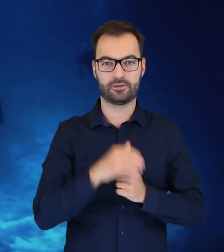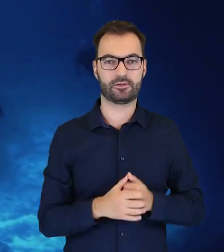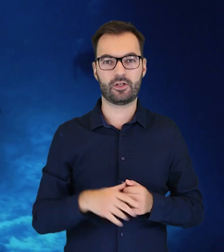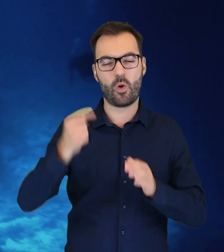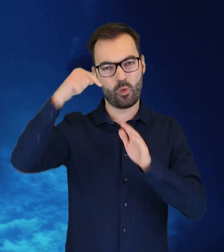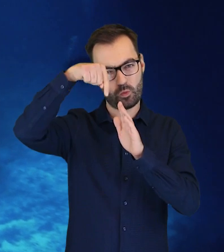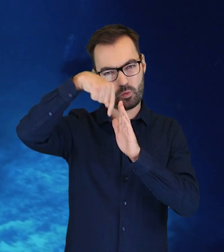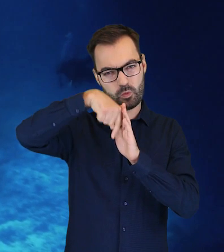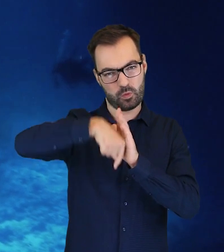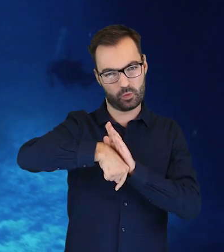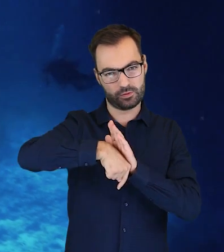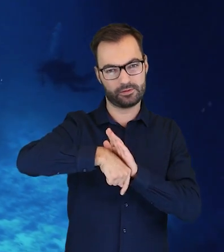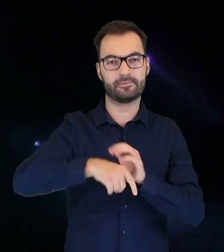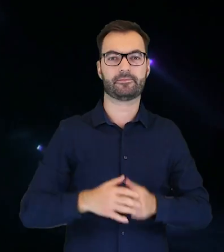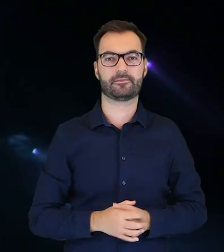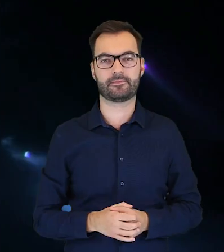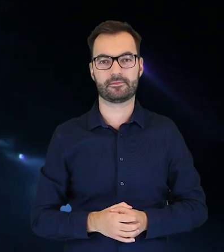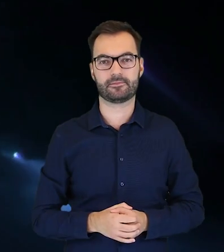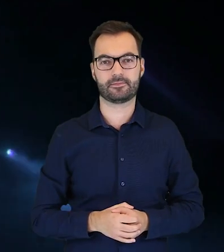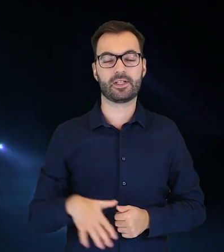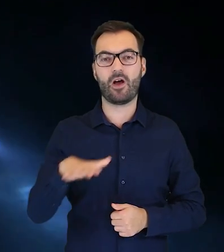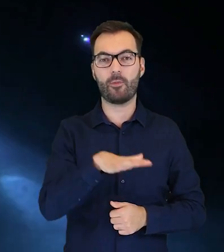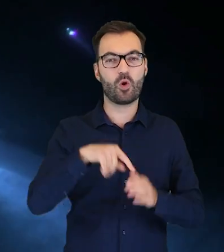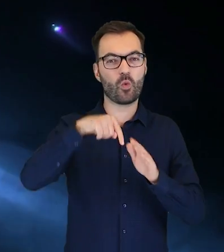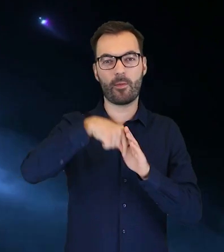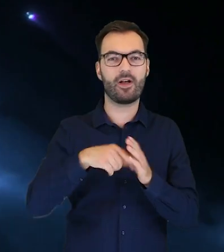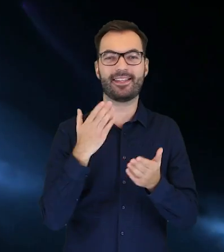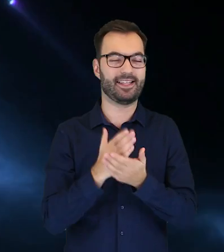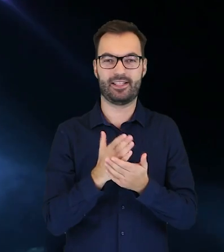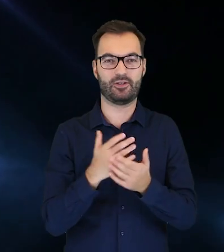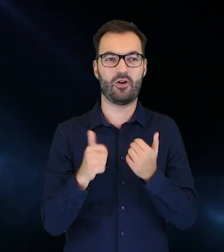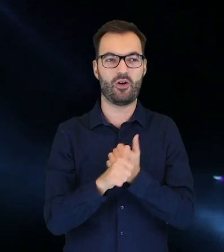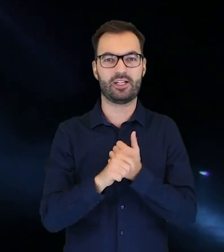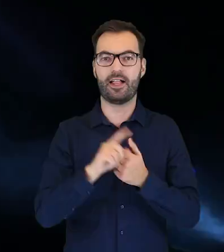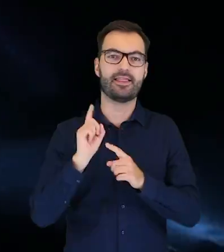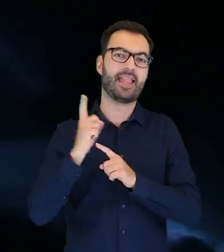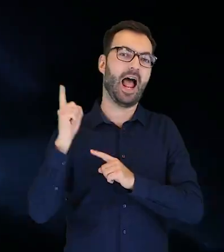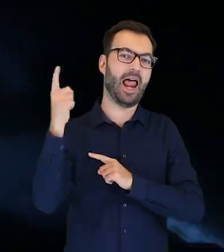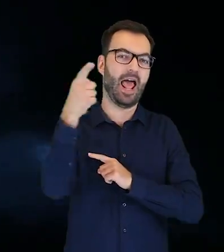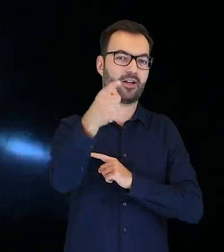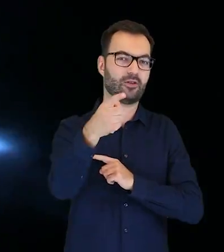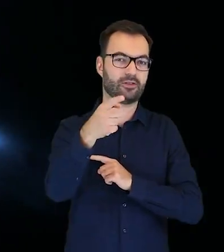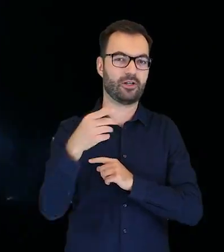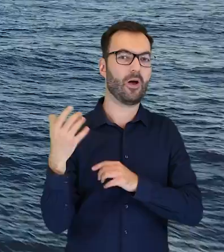na głębokich obszarach. Na głębokich obszarach nie tylko dlatego, że one są daleko od brzegu,